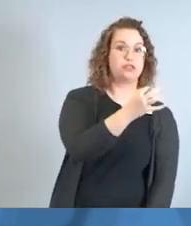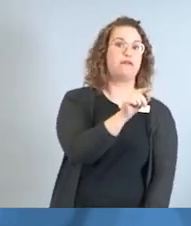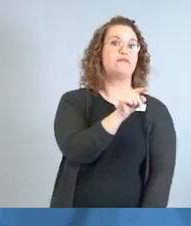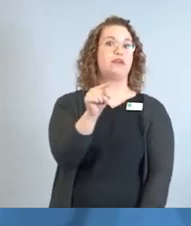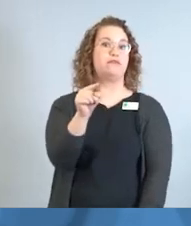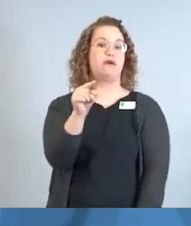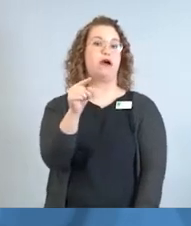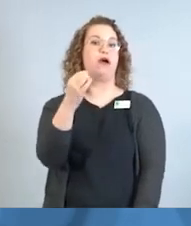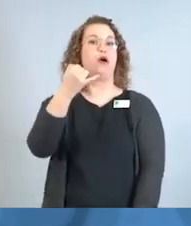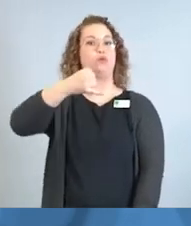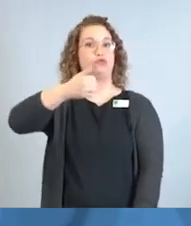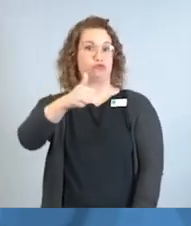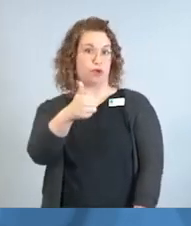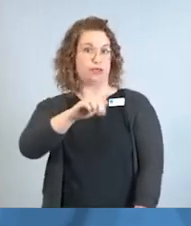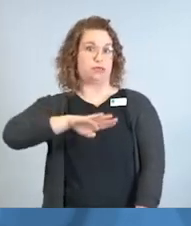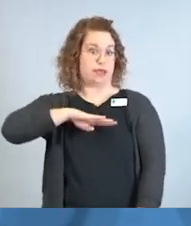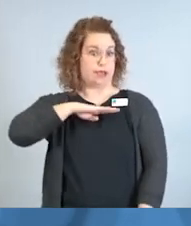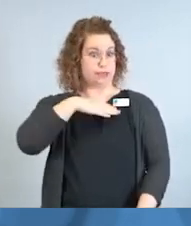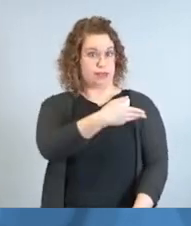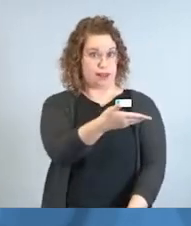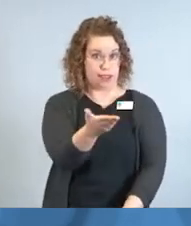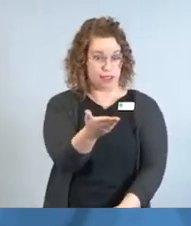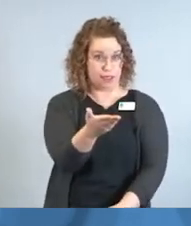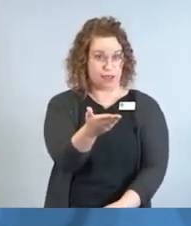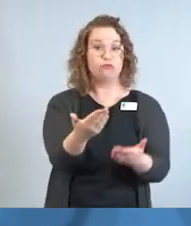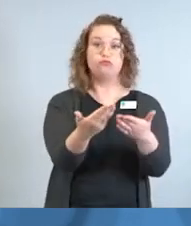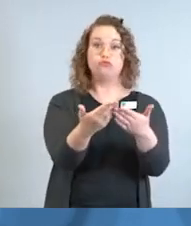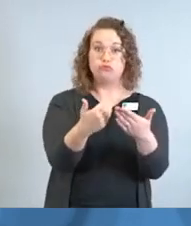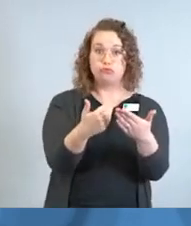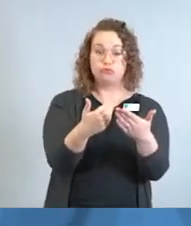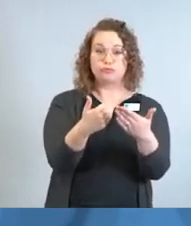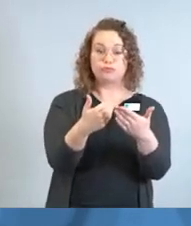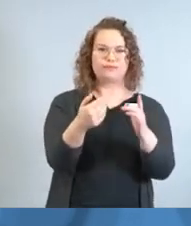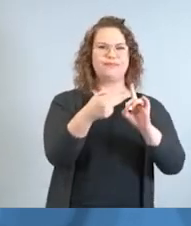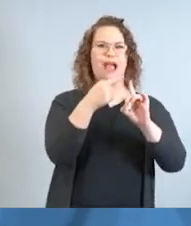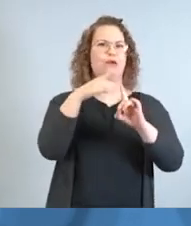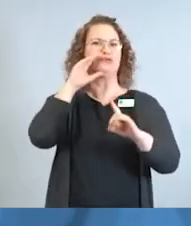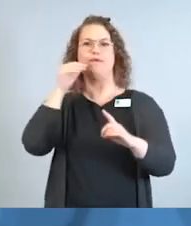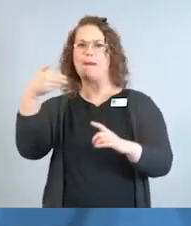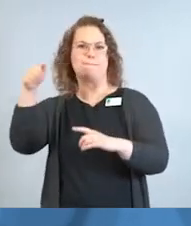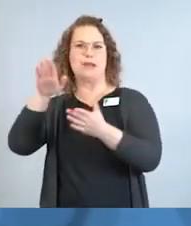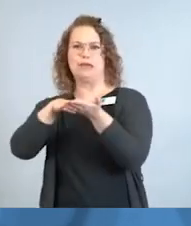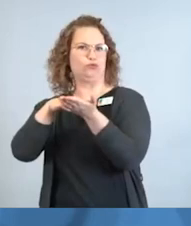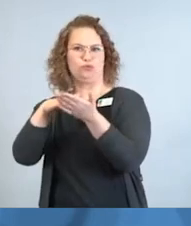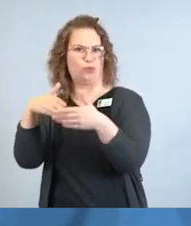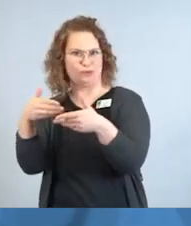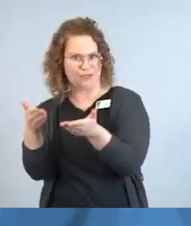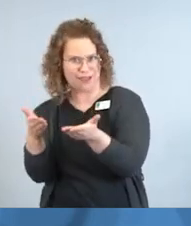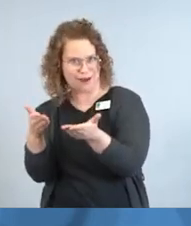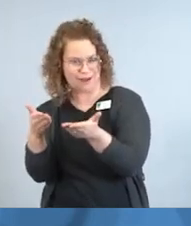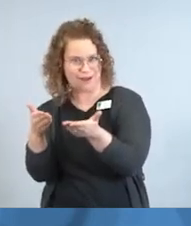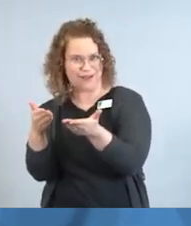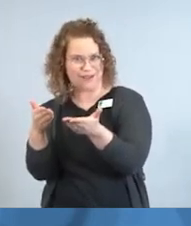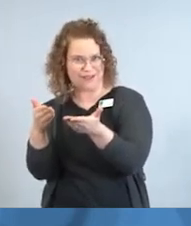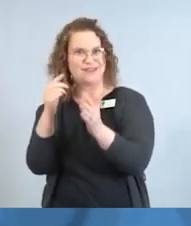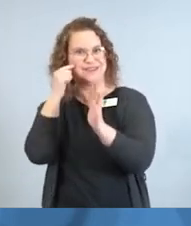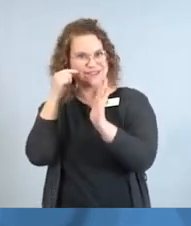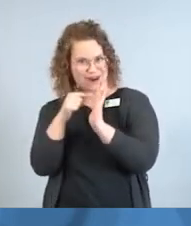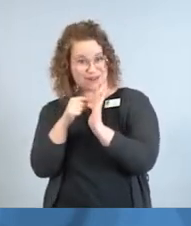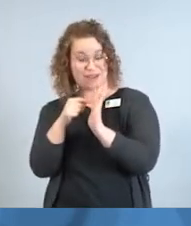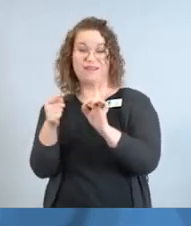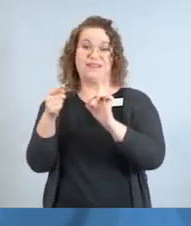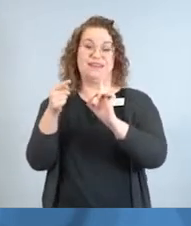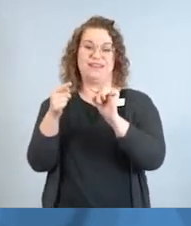Koska alunperin Astra Zenecaa ei suositeltu vanhemmille ikäryhmille, ei tätä jakelu perustetta väliaikaisesti muutettu.